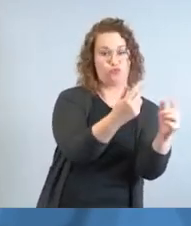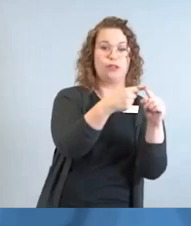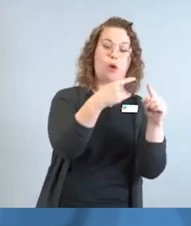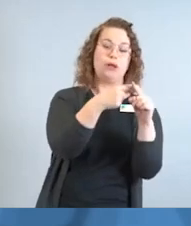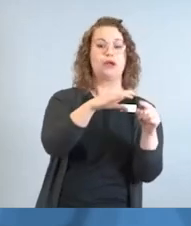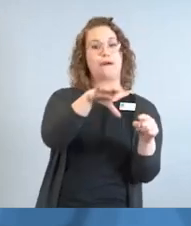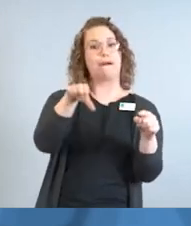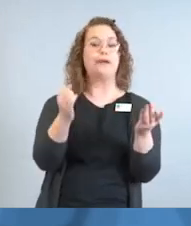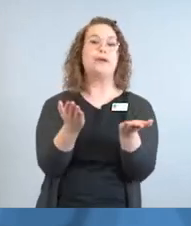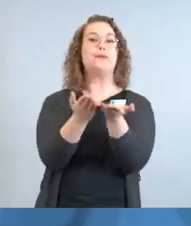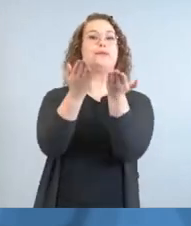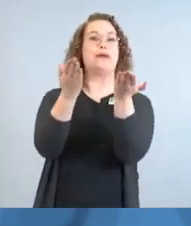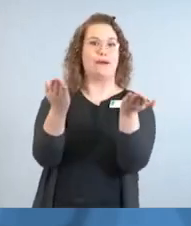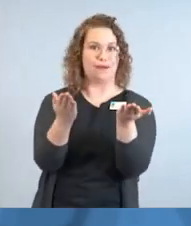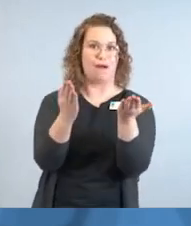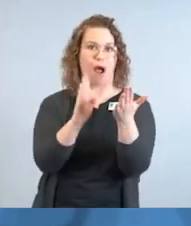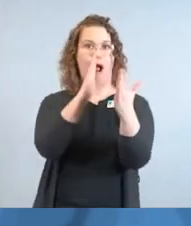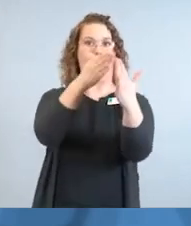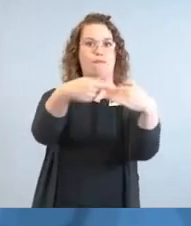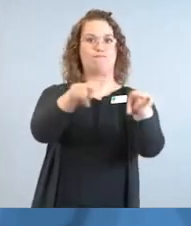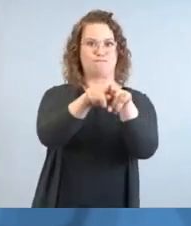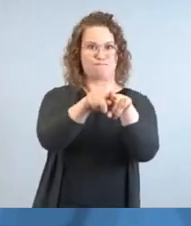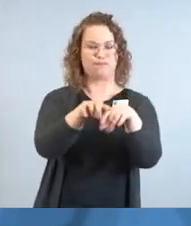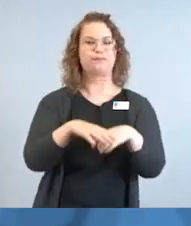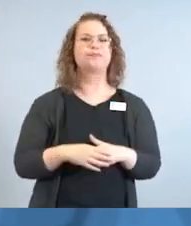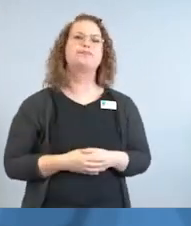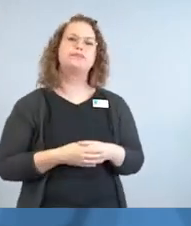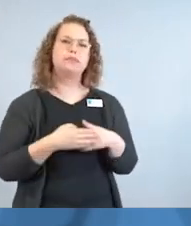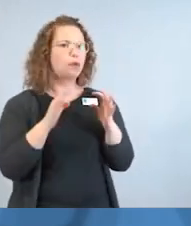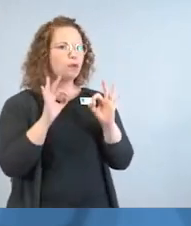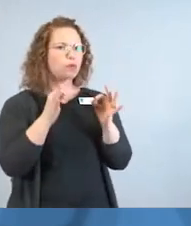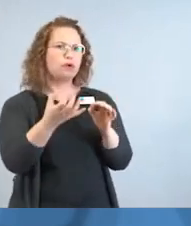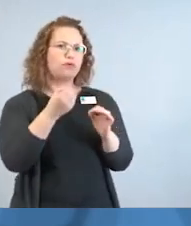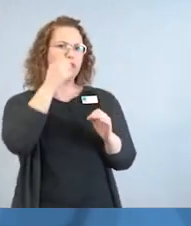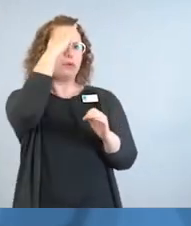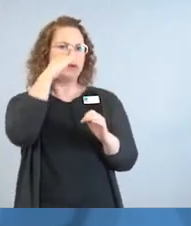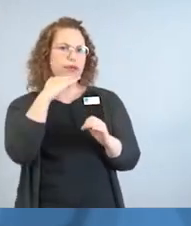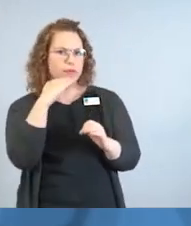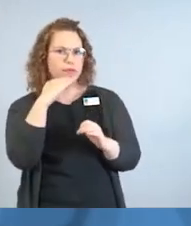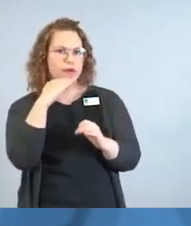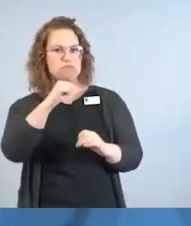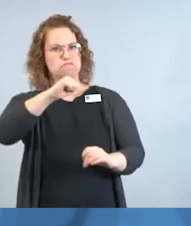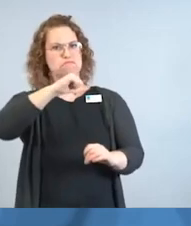Entä voiko kunta antaa ihmisen itse valita minkä rokotteen ihminen haluaa?